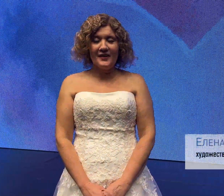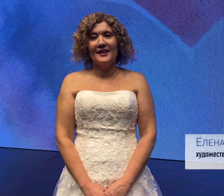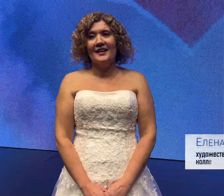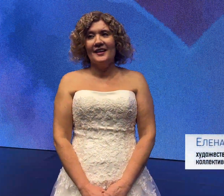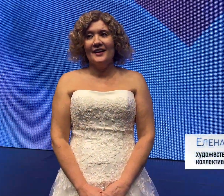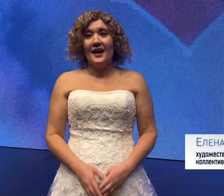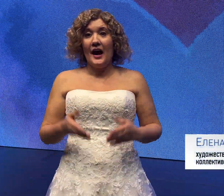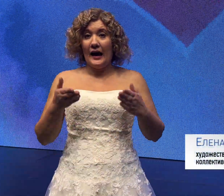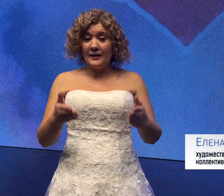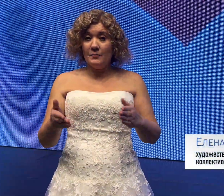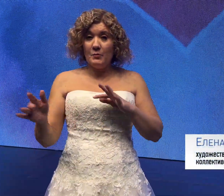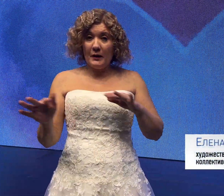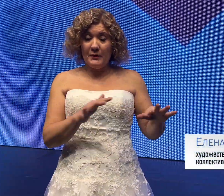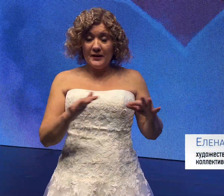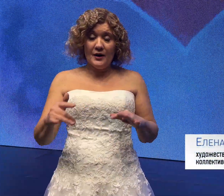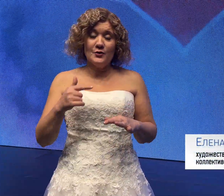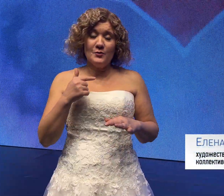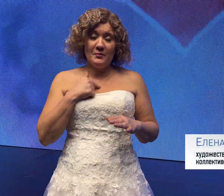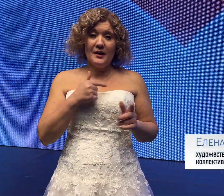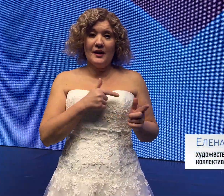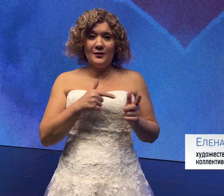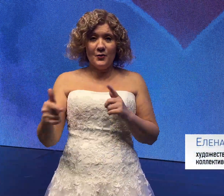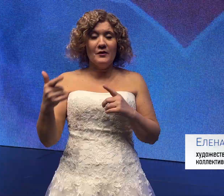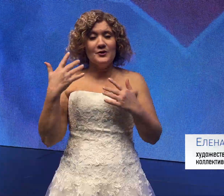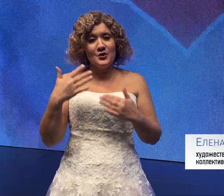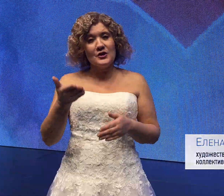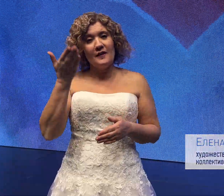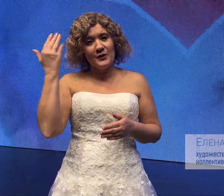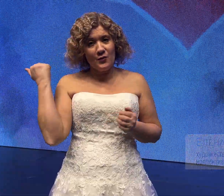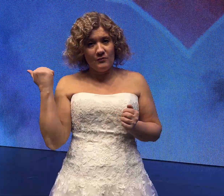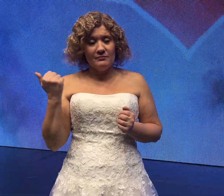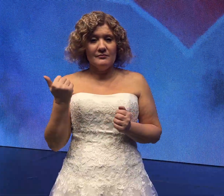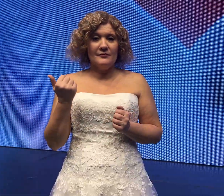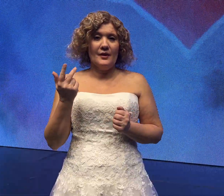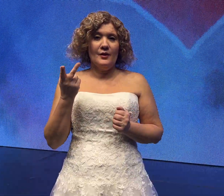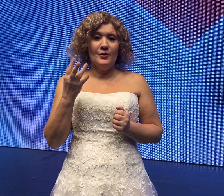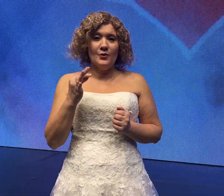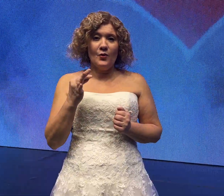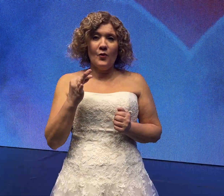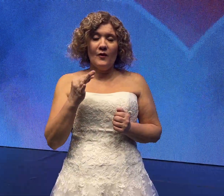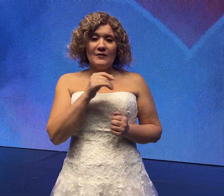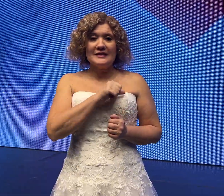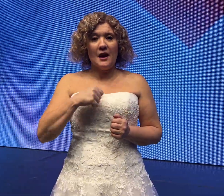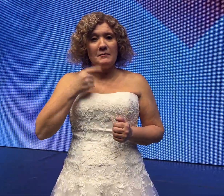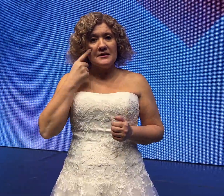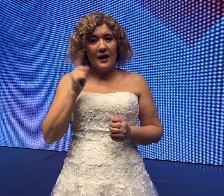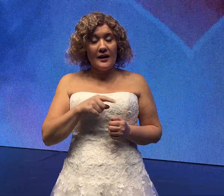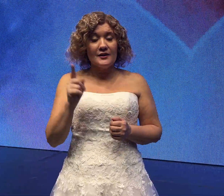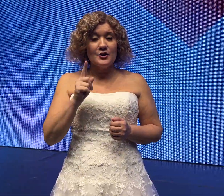К этому мероприятию мы готовились уже давно, но вы сами знаете,